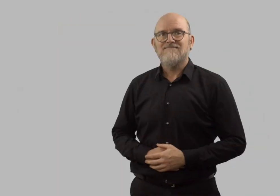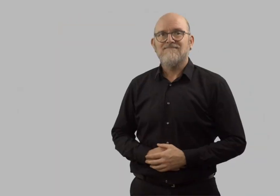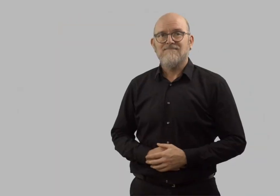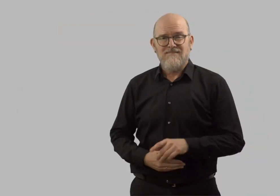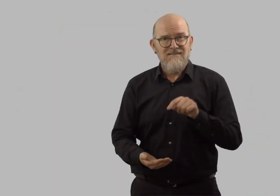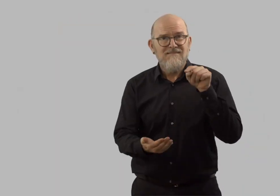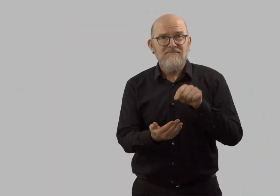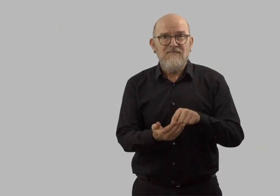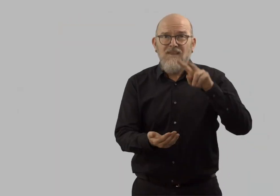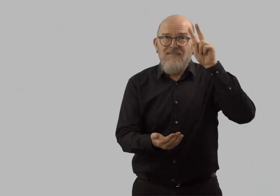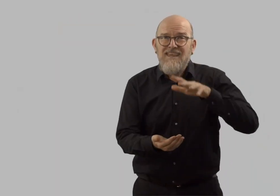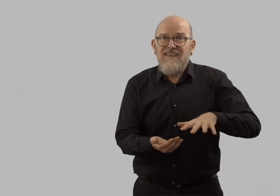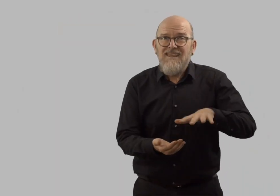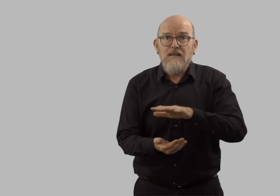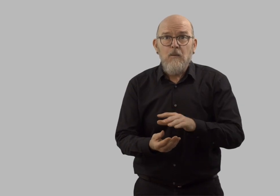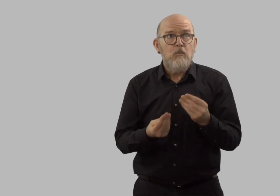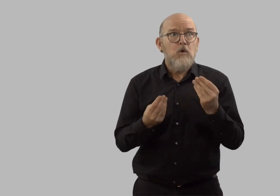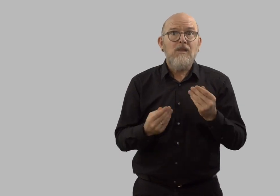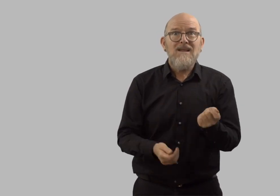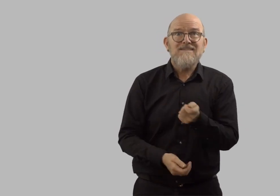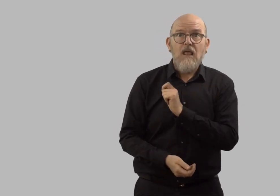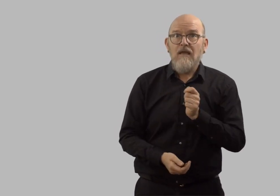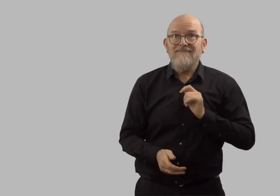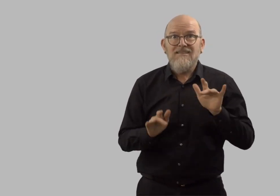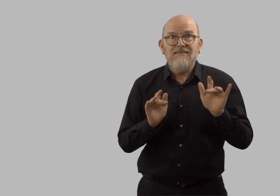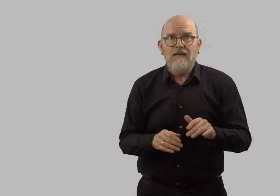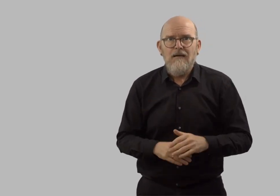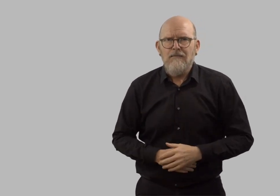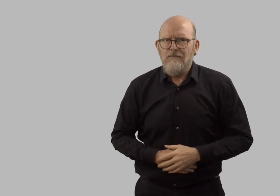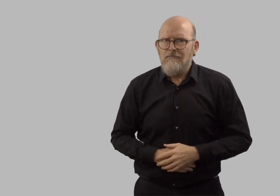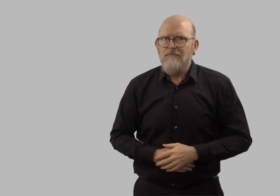Moderne Sklaverei mitten in Wien?